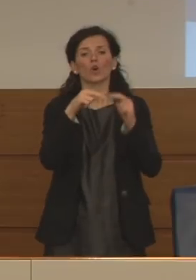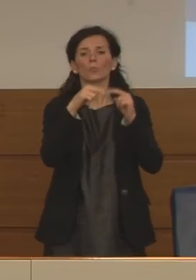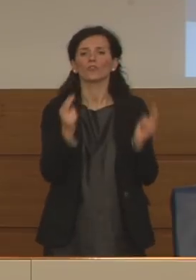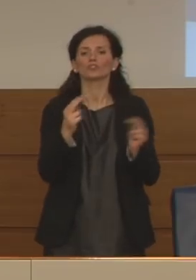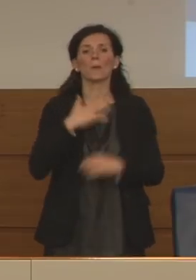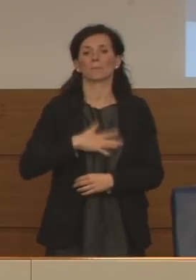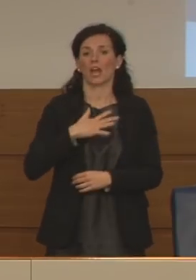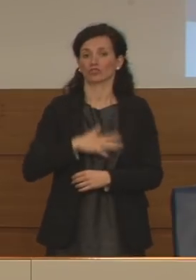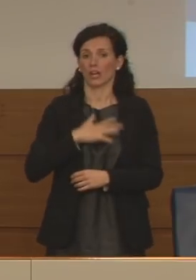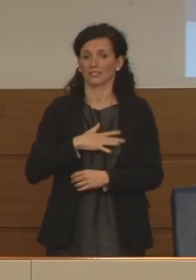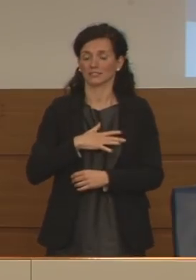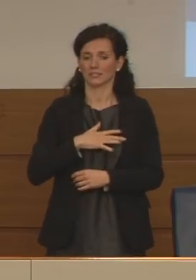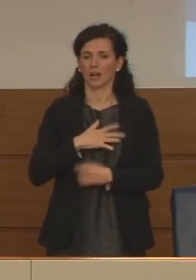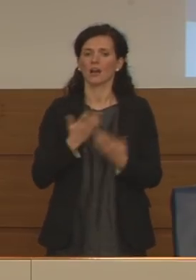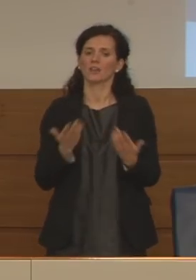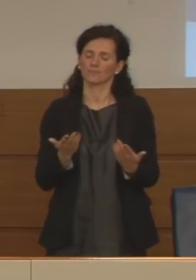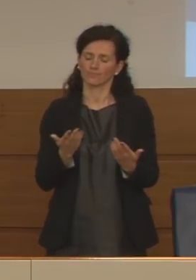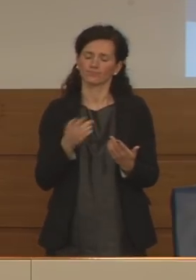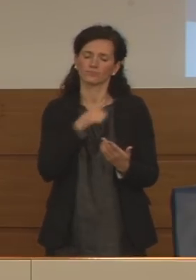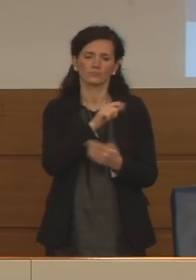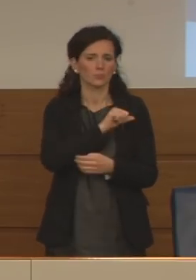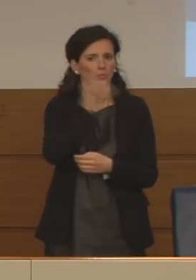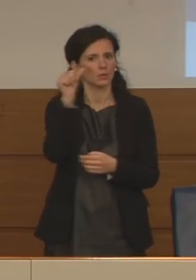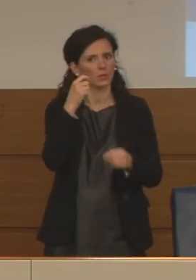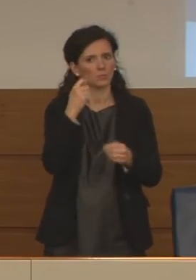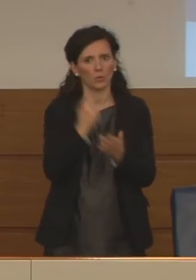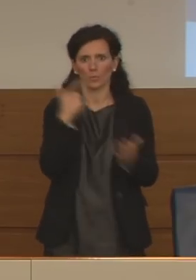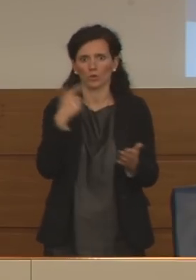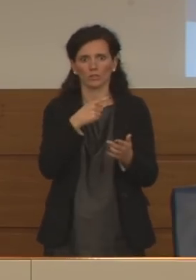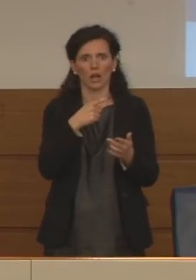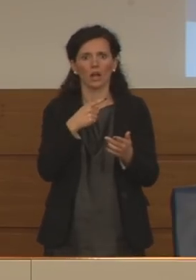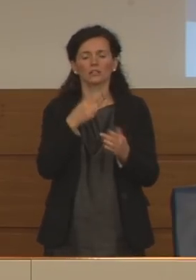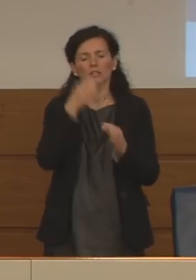Il nostro obiettivo è quello di far arrivare nel più breve tempo possibile